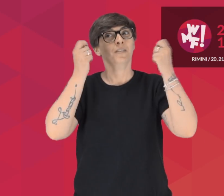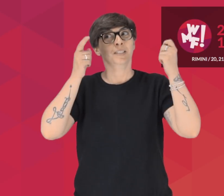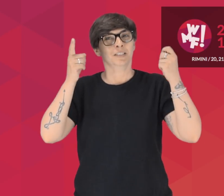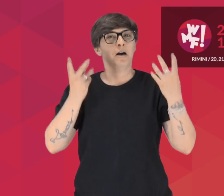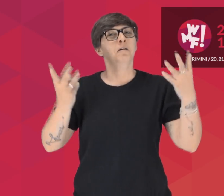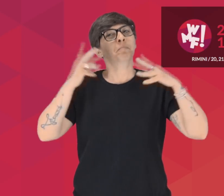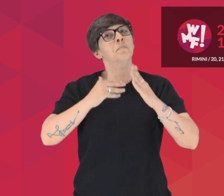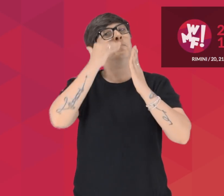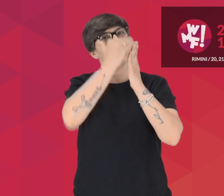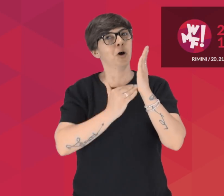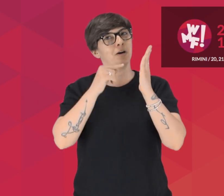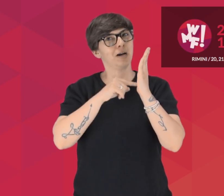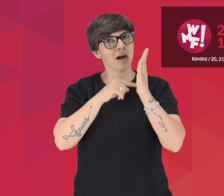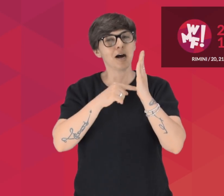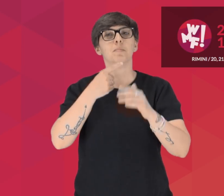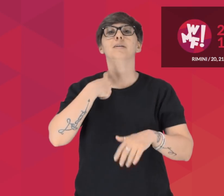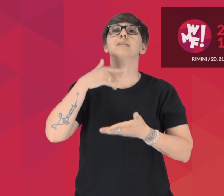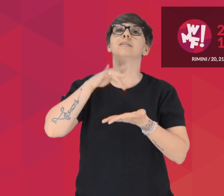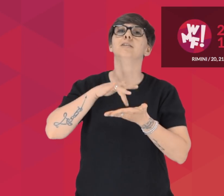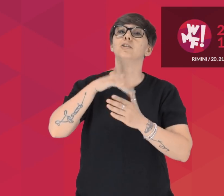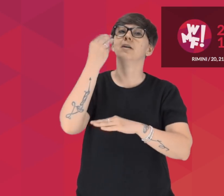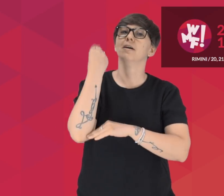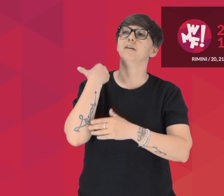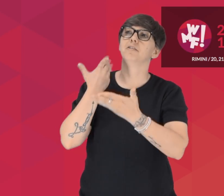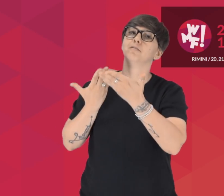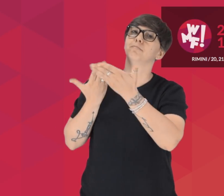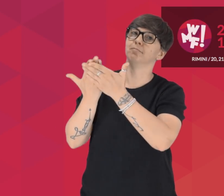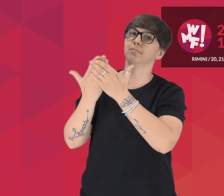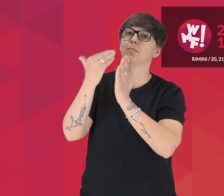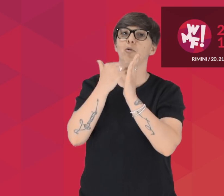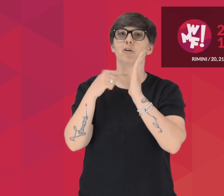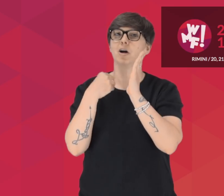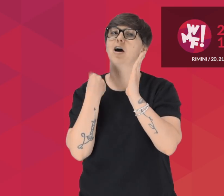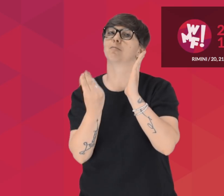Tra gli interventi del Festival in programma, su proposta dell'ENS,